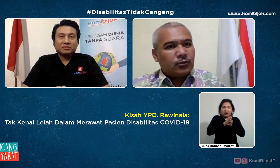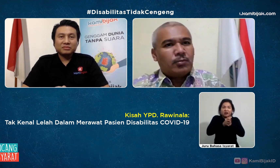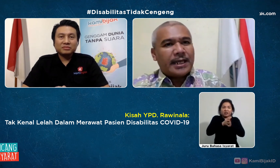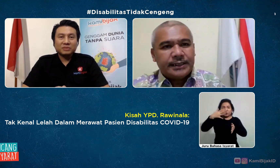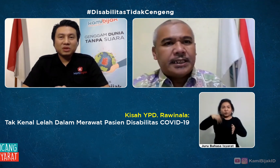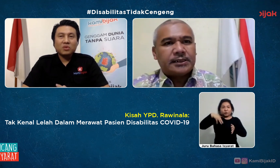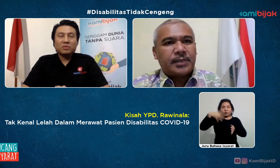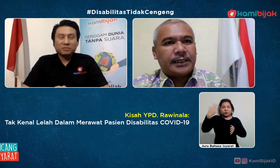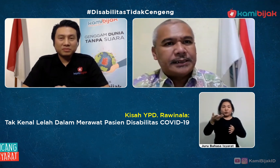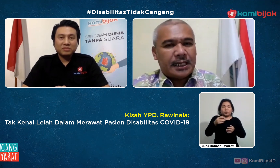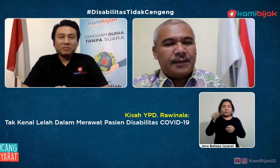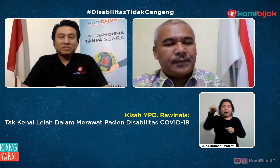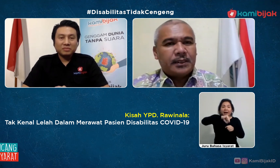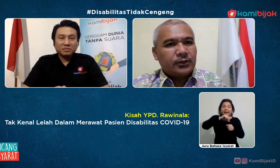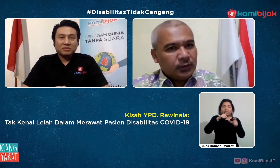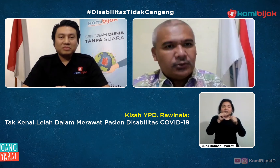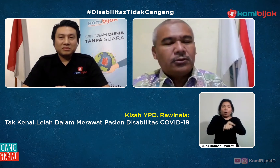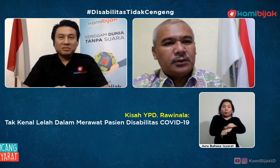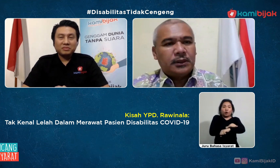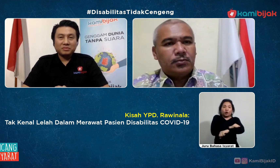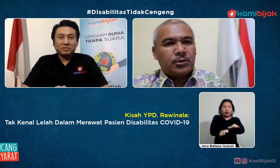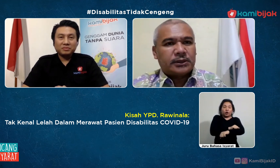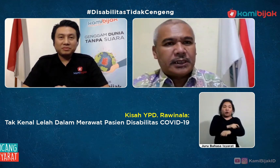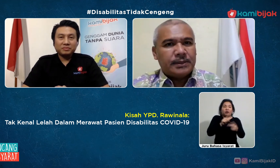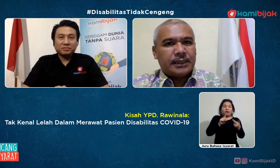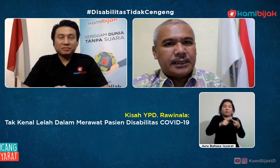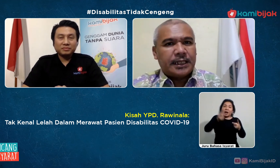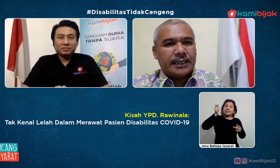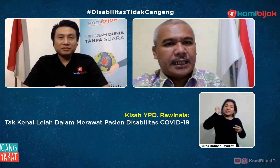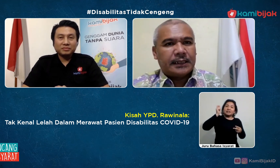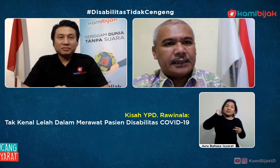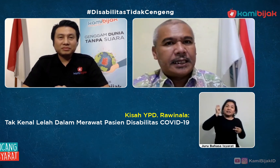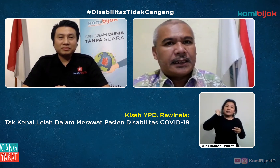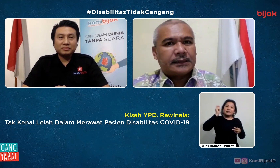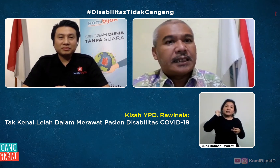Jika perlu mandi dan sebagainya itu menurut saya menjadi hal yang